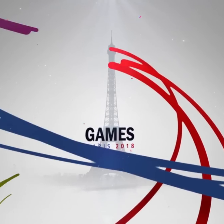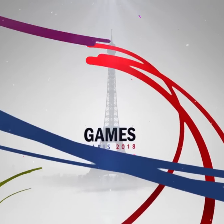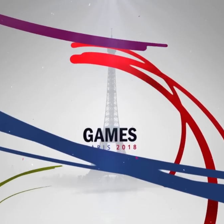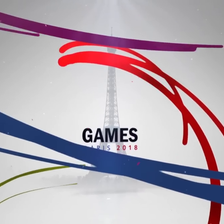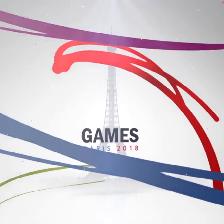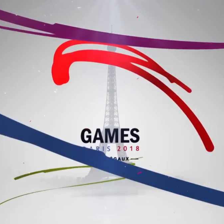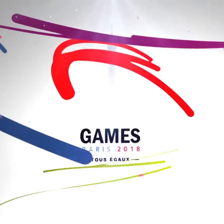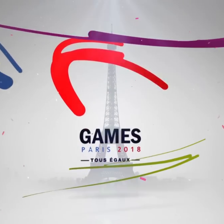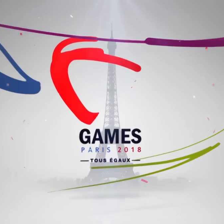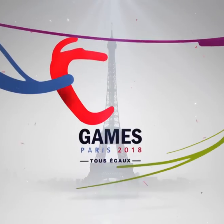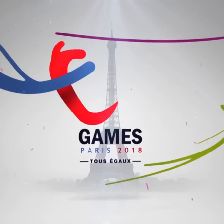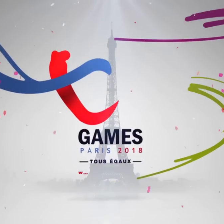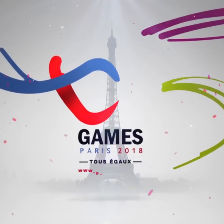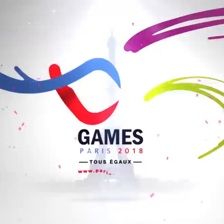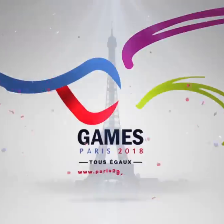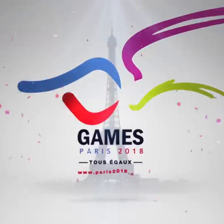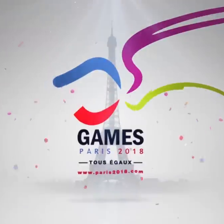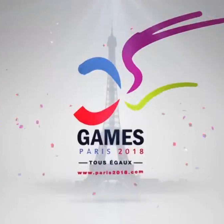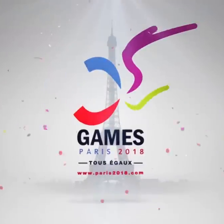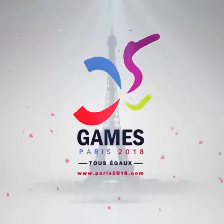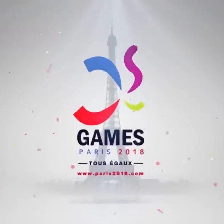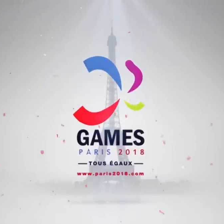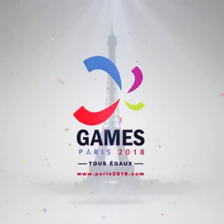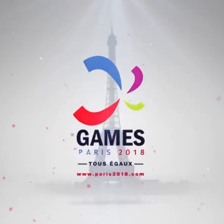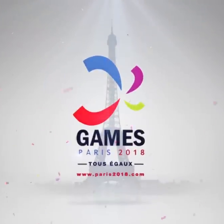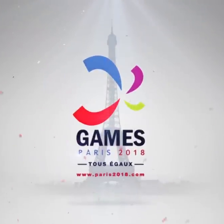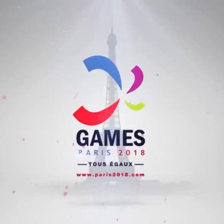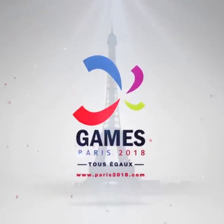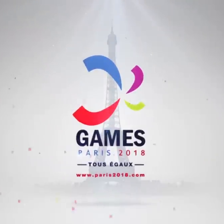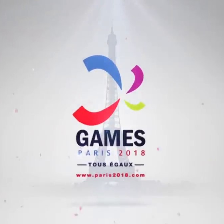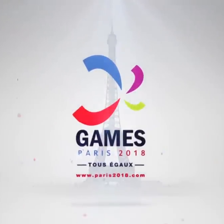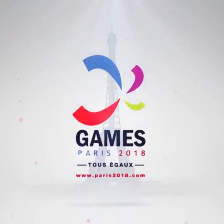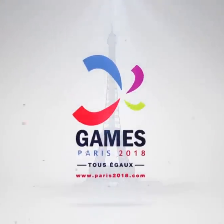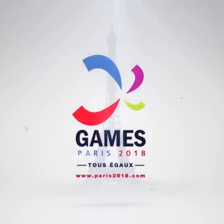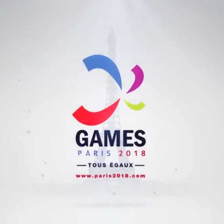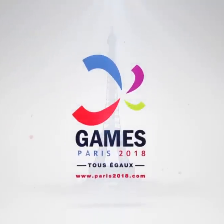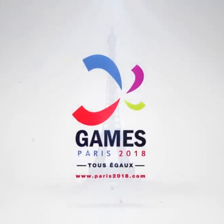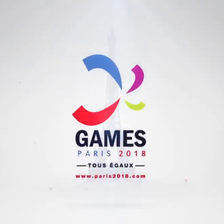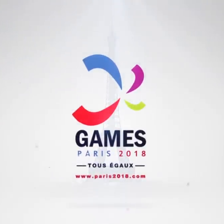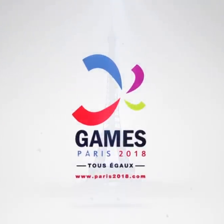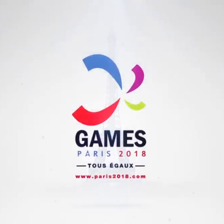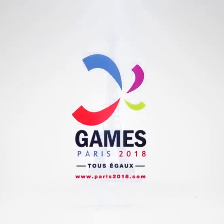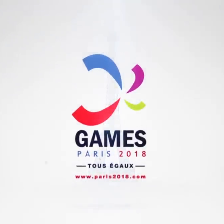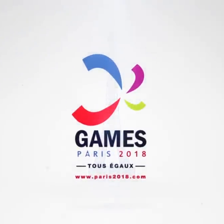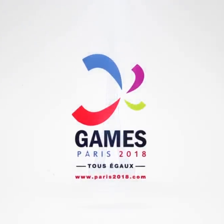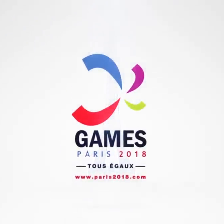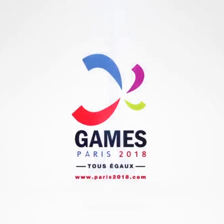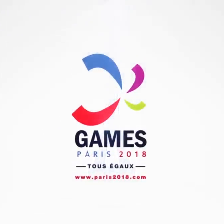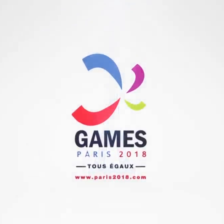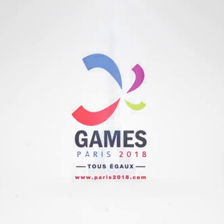[Musique Jingle]